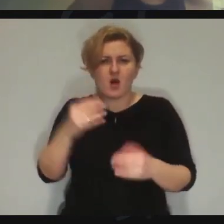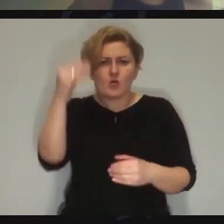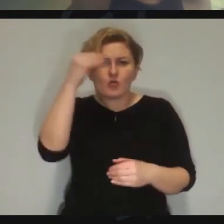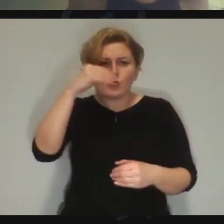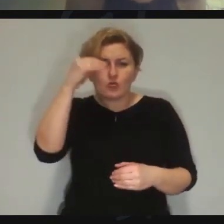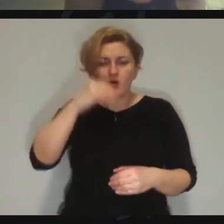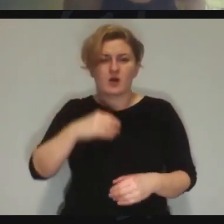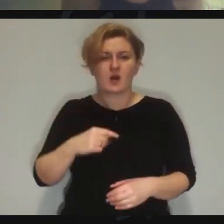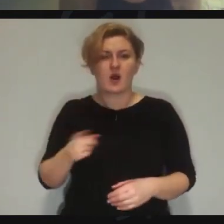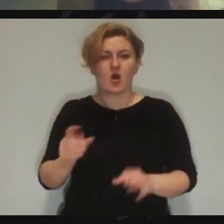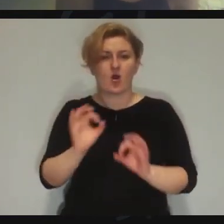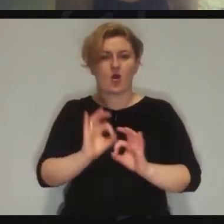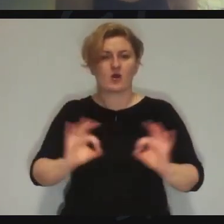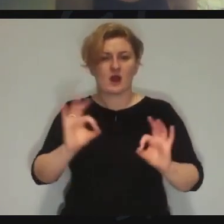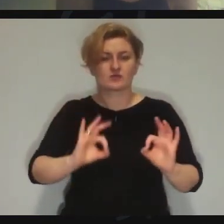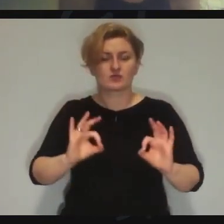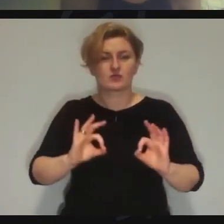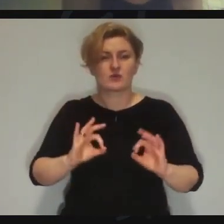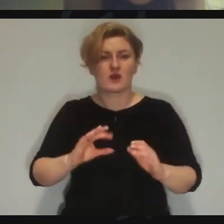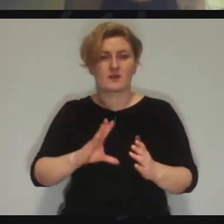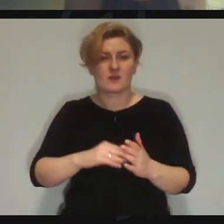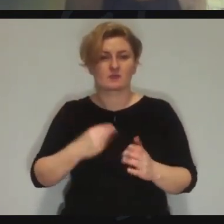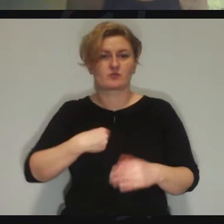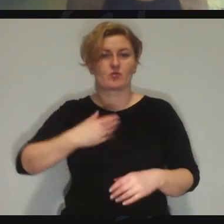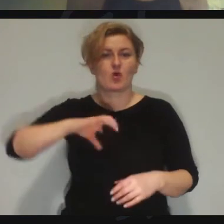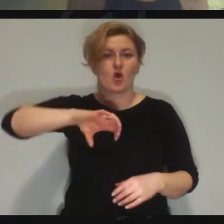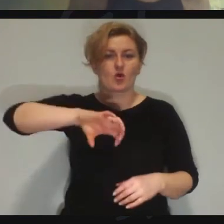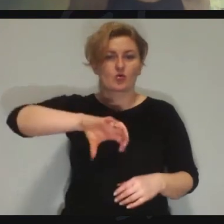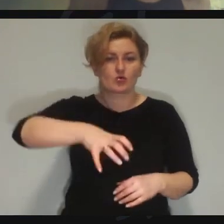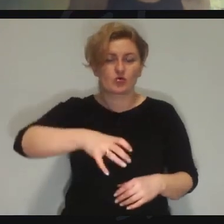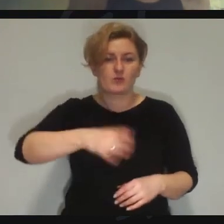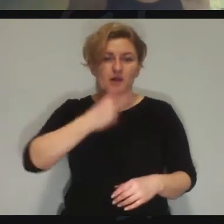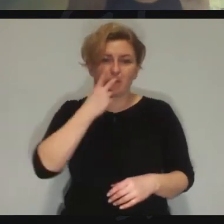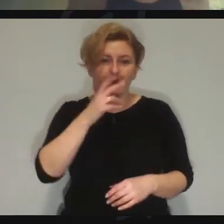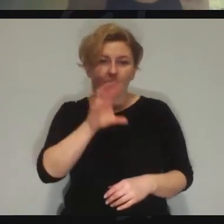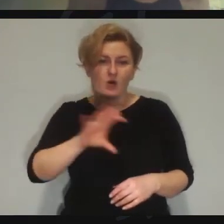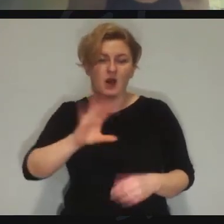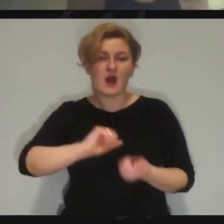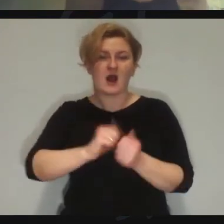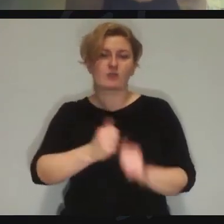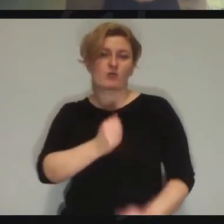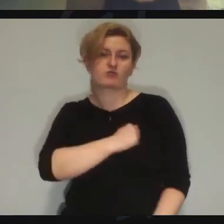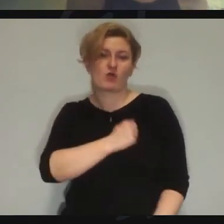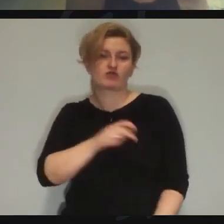Nauczył się dzięki grupie, pożyczył od kogoś piłeczki.